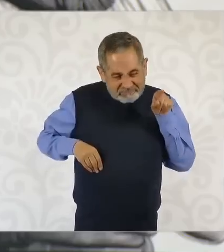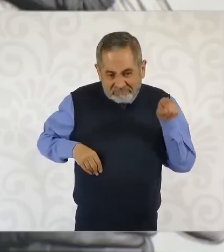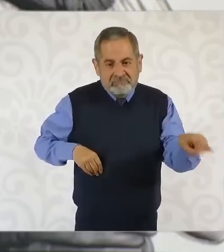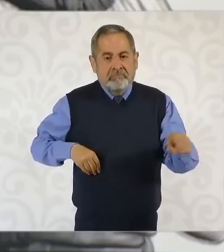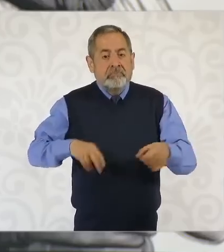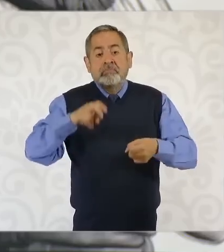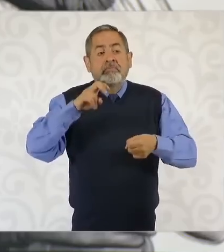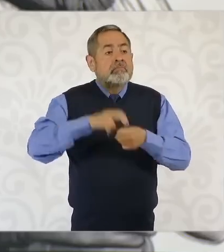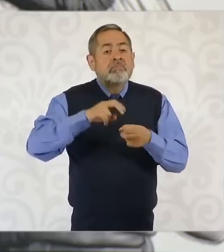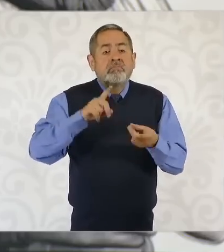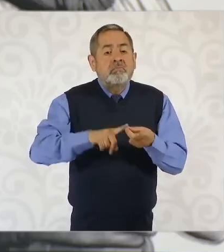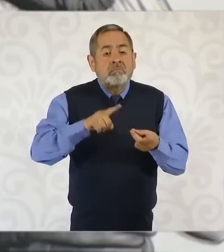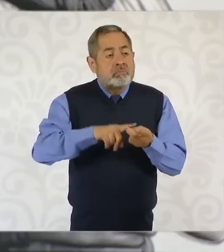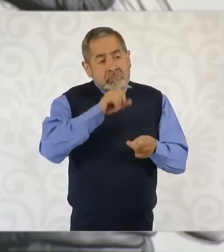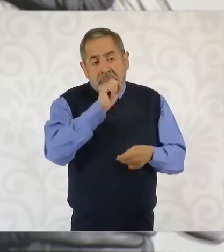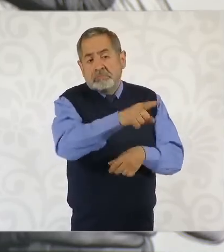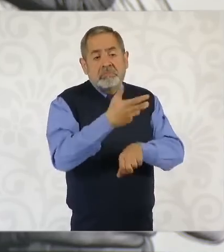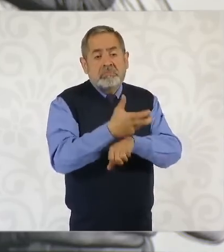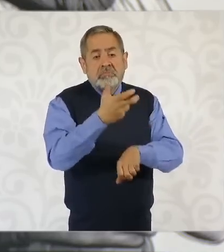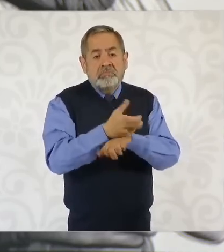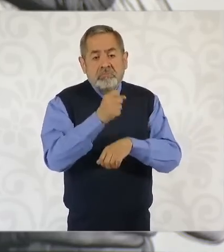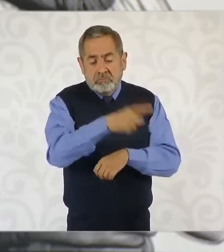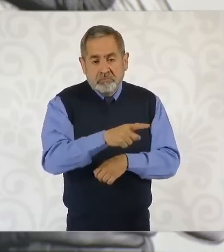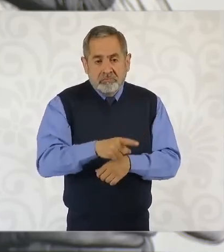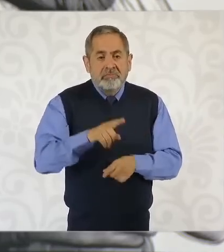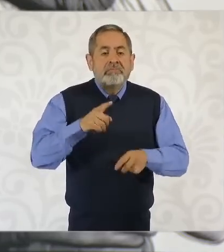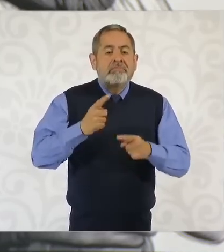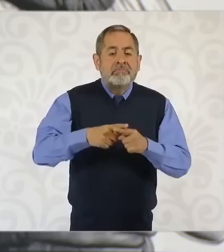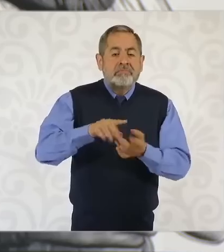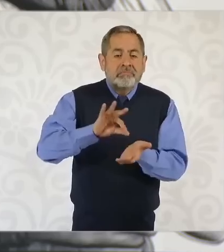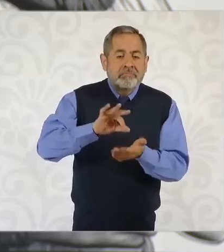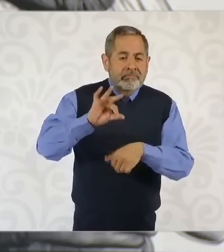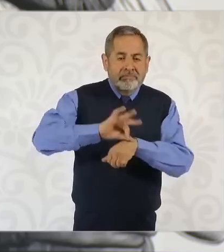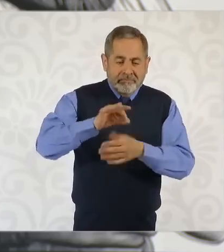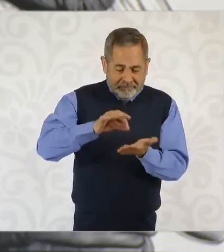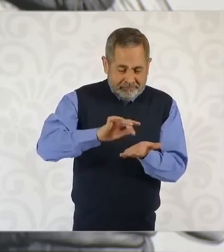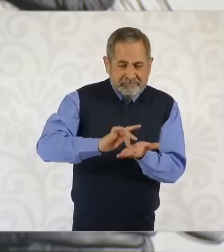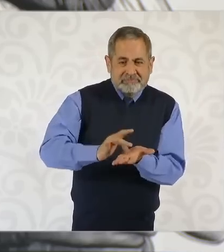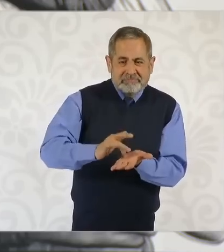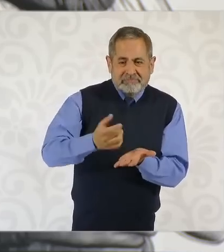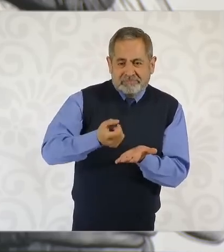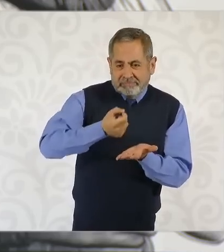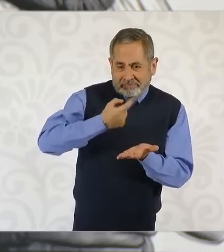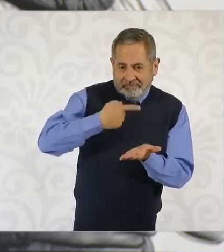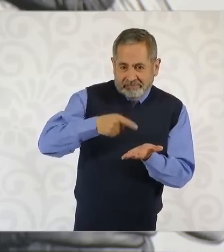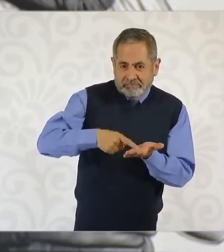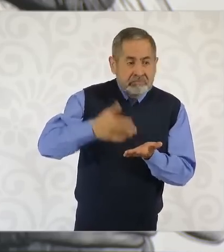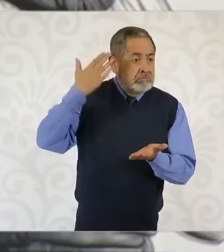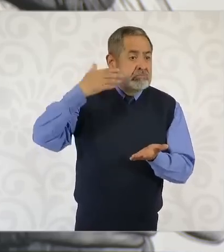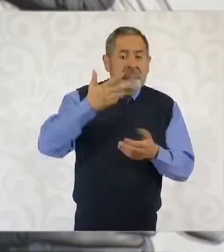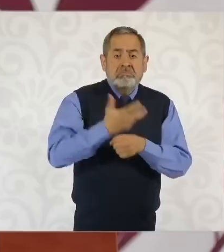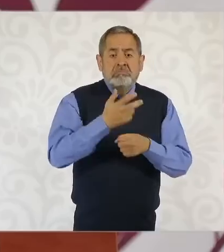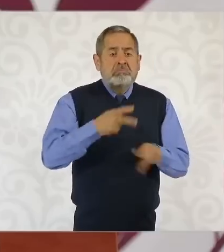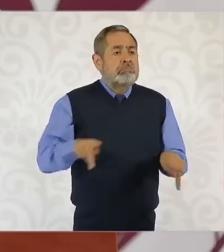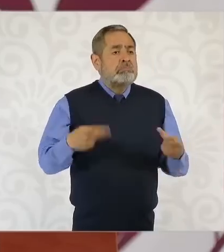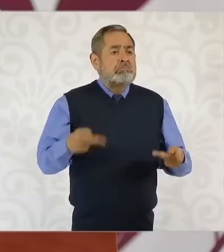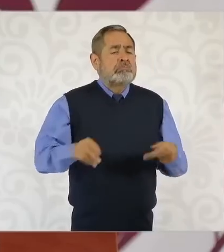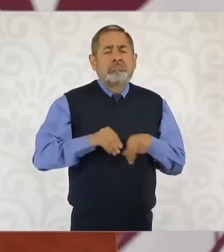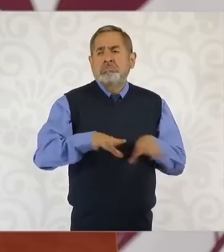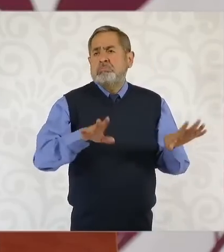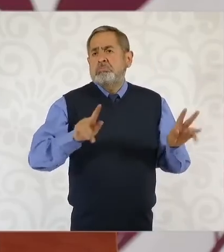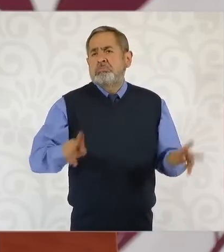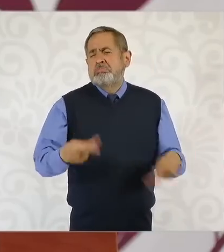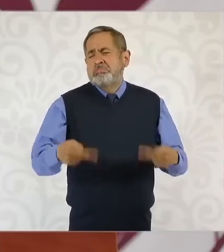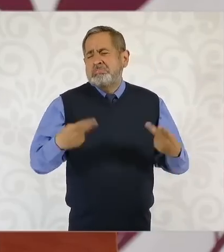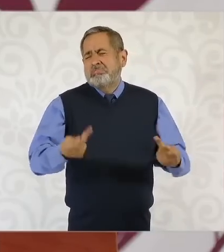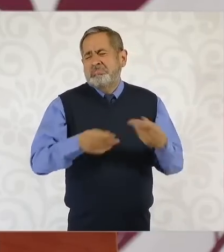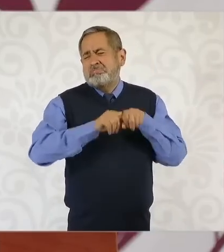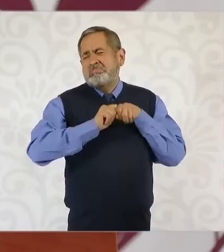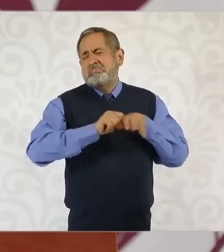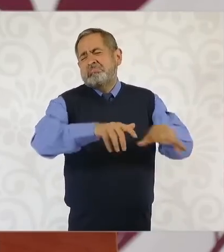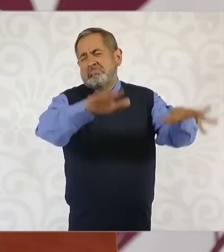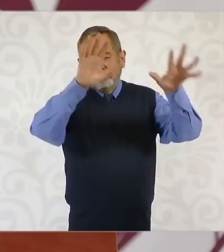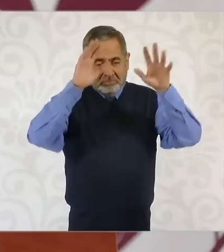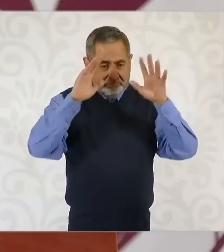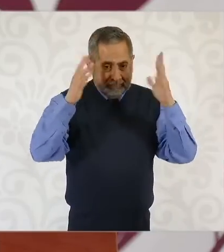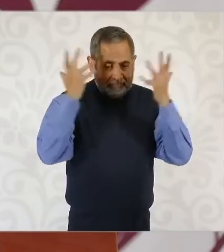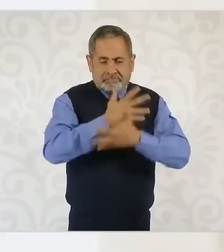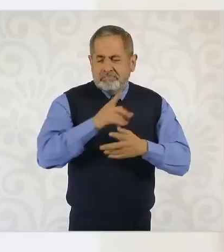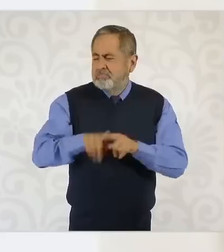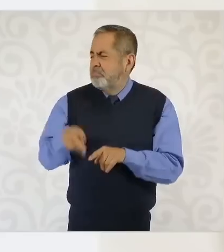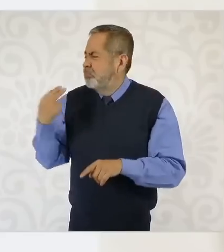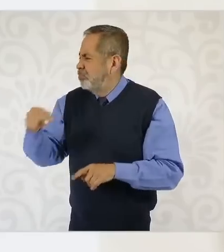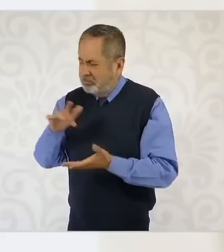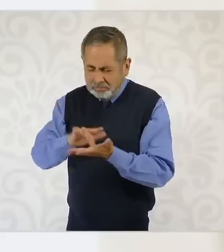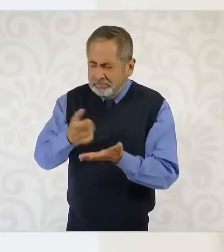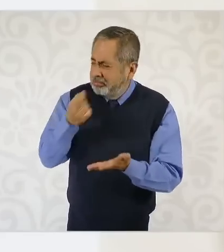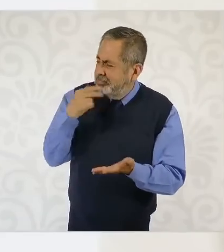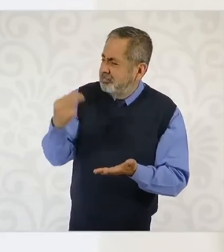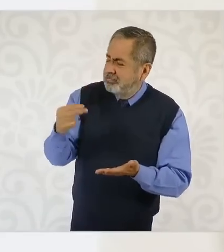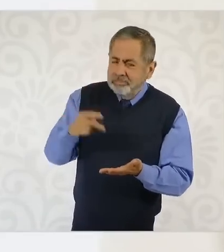en un fármaco que se promovió masivamente en los Estados Unidos Cómo se llama el fármaco oxicodona